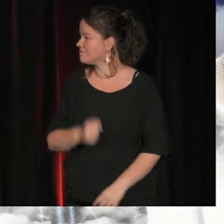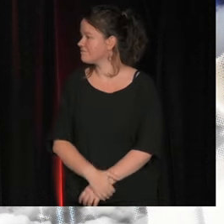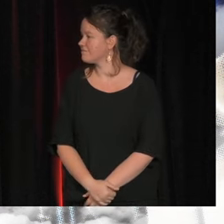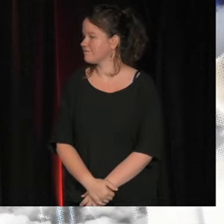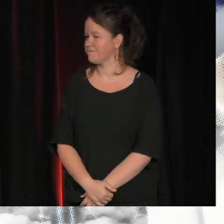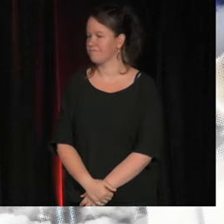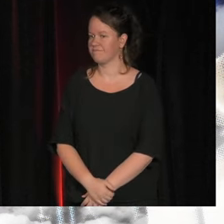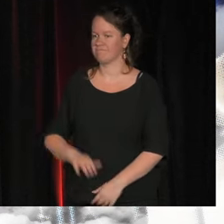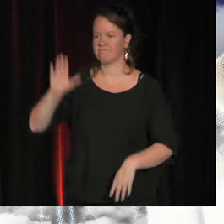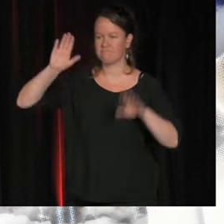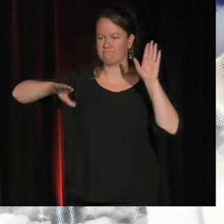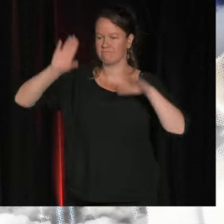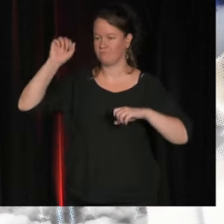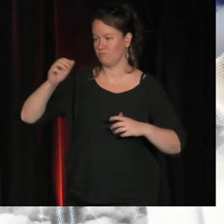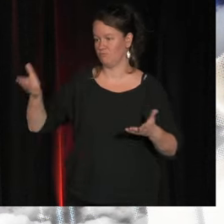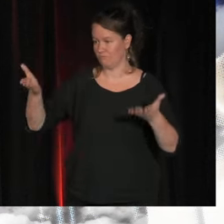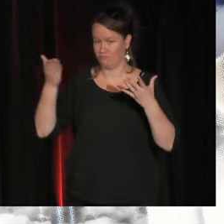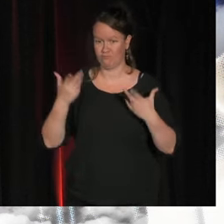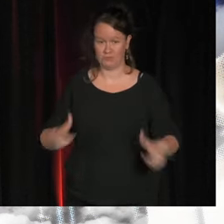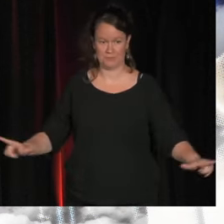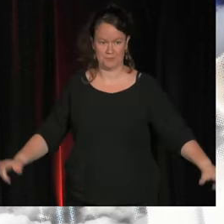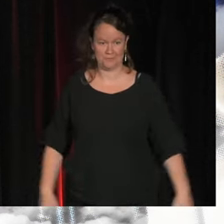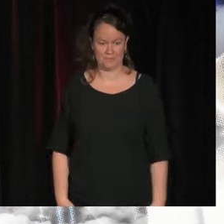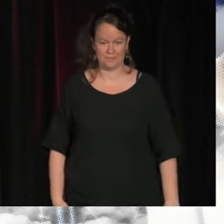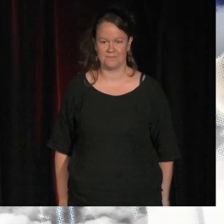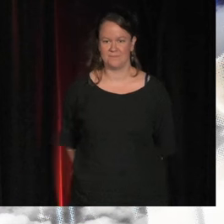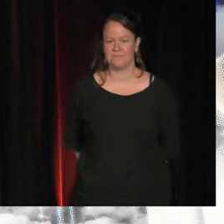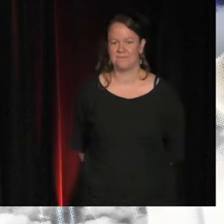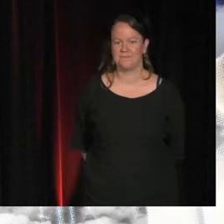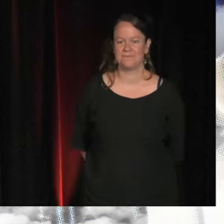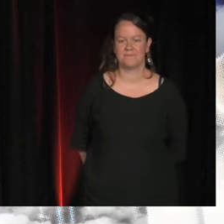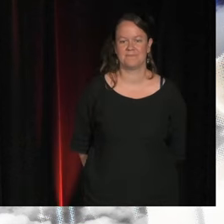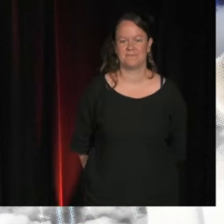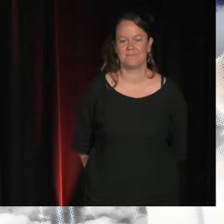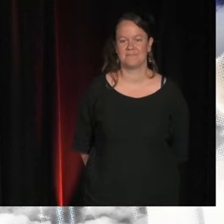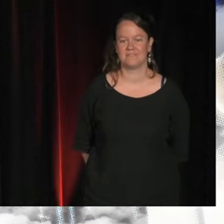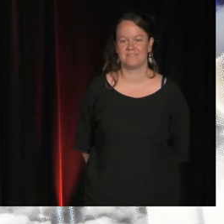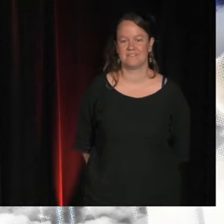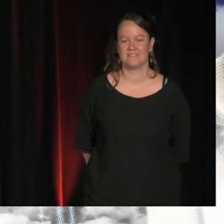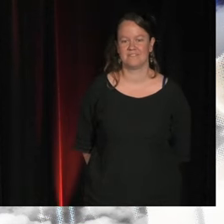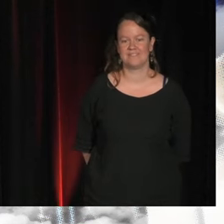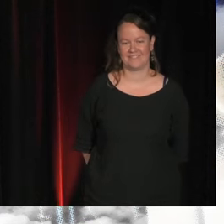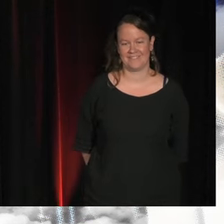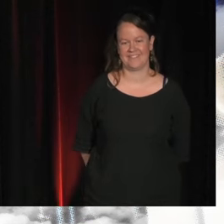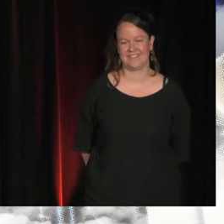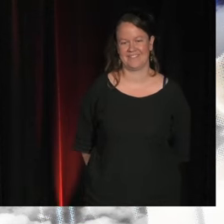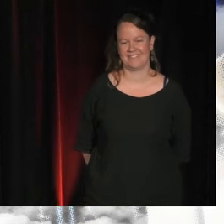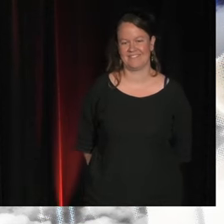Oui, n'hésitez pas, levez la main, allez-y, c'est tranquille.